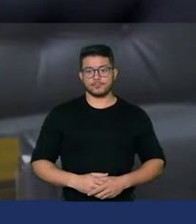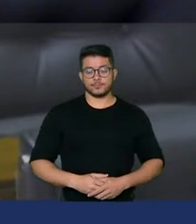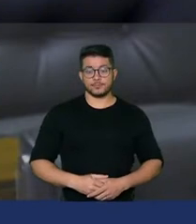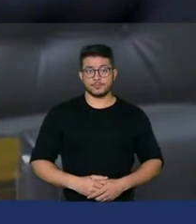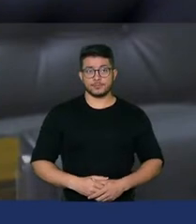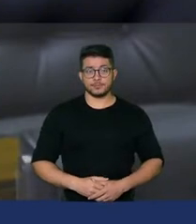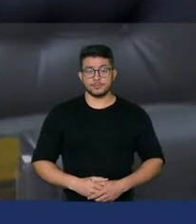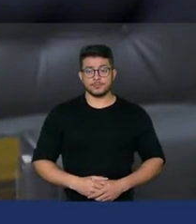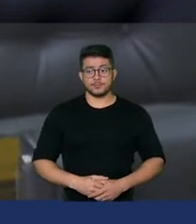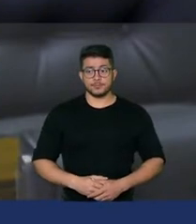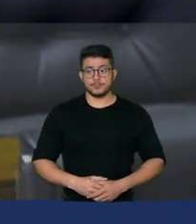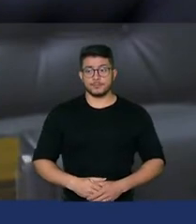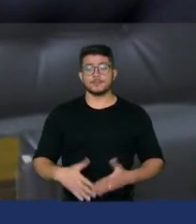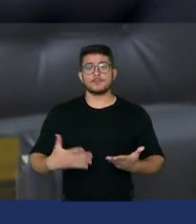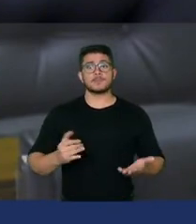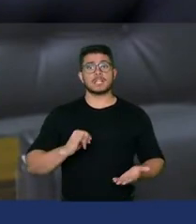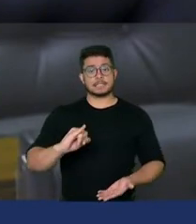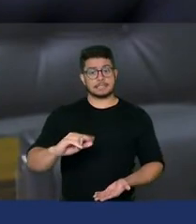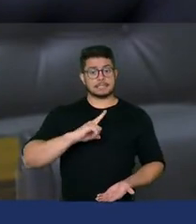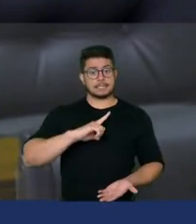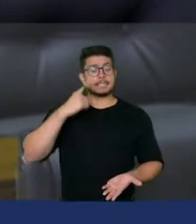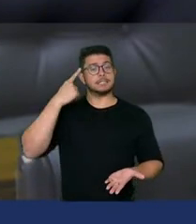E QUANDO HÁ UM COMPROMISSO DO NÃO VETO É O QUE A GENTE